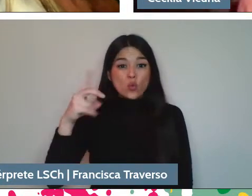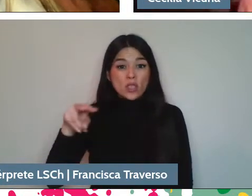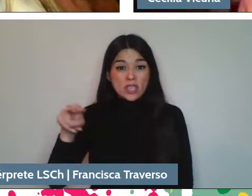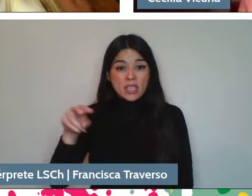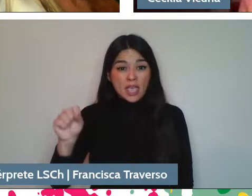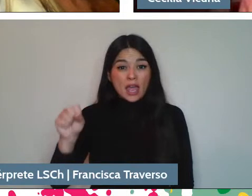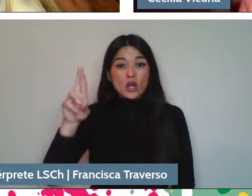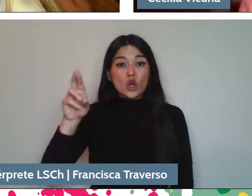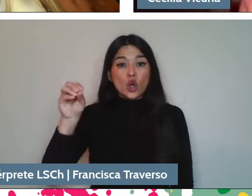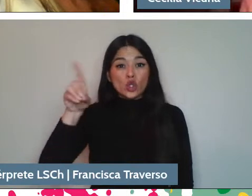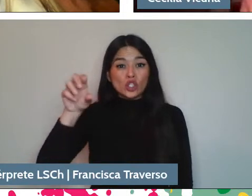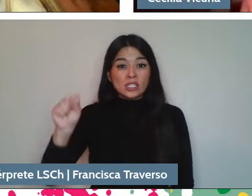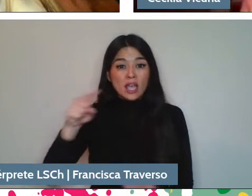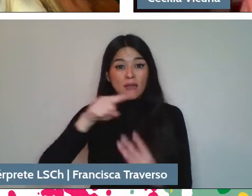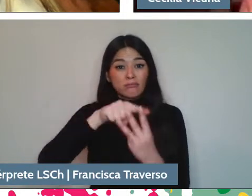mis tres tías más cercanas,